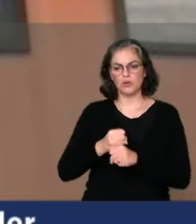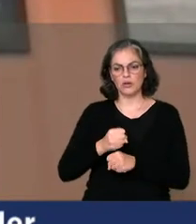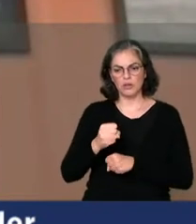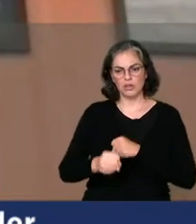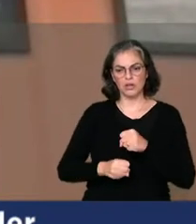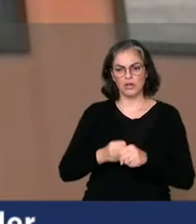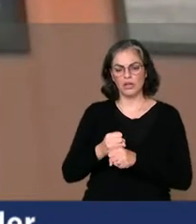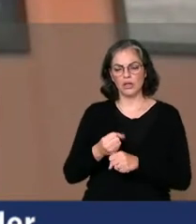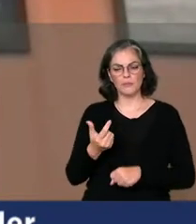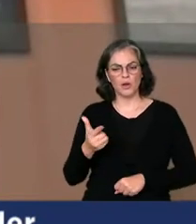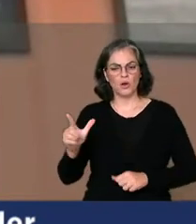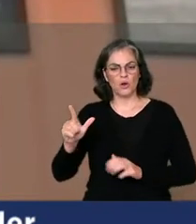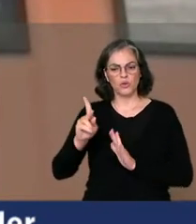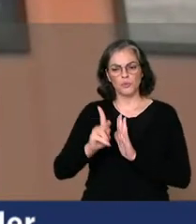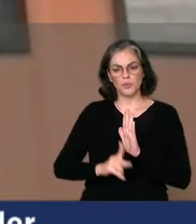ACABOU. DAQUI A POUCO VAMOS DISCUTIR MAIS 3 BILHÕES DE